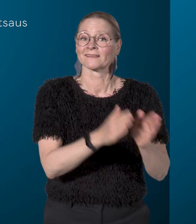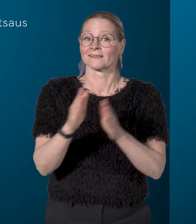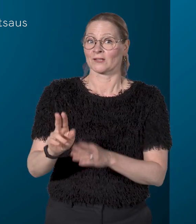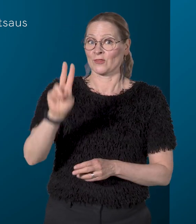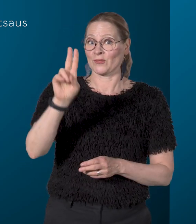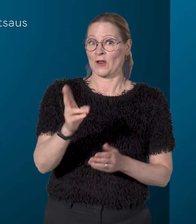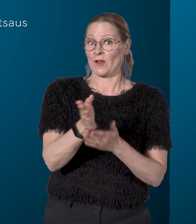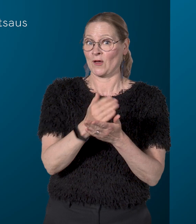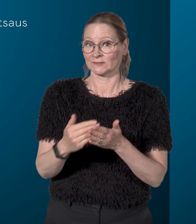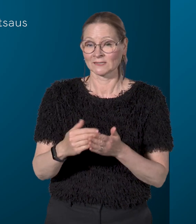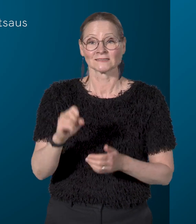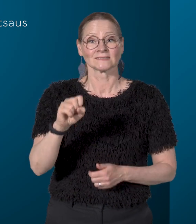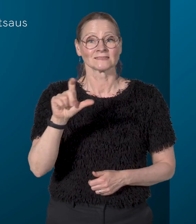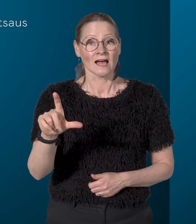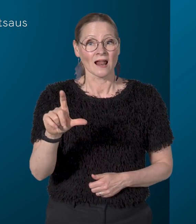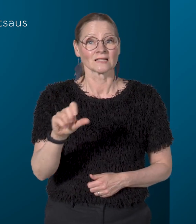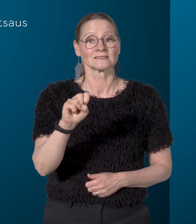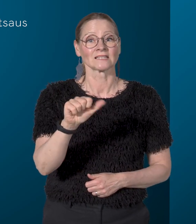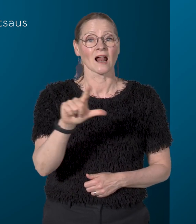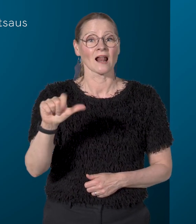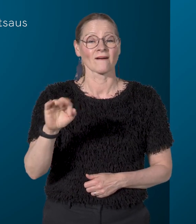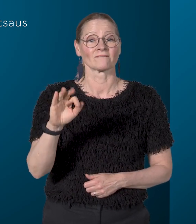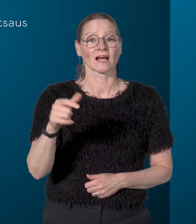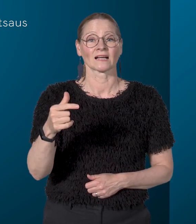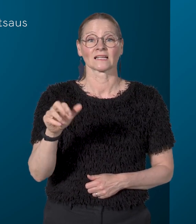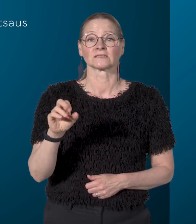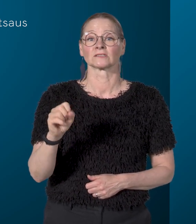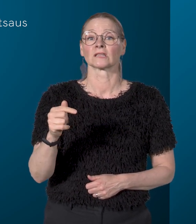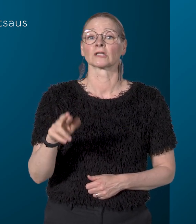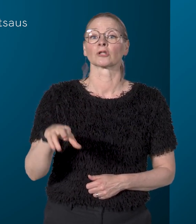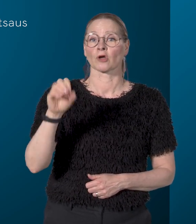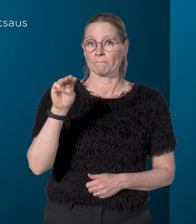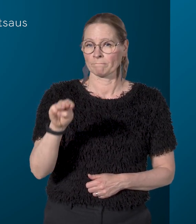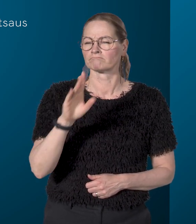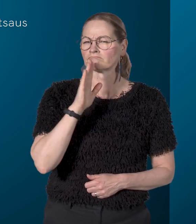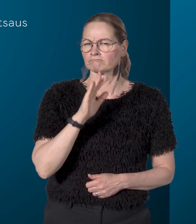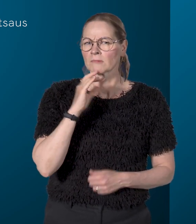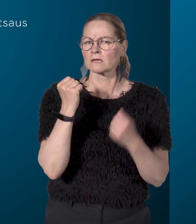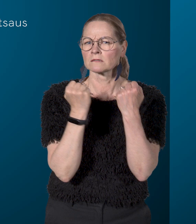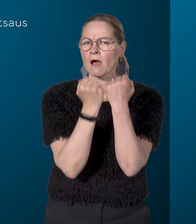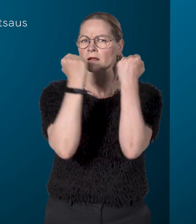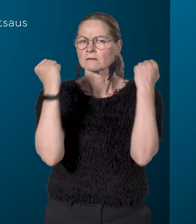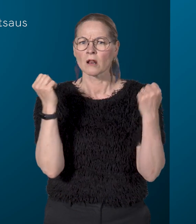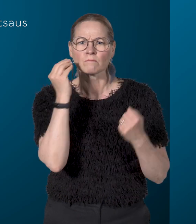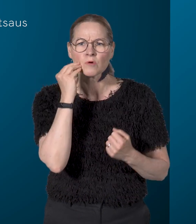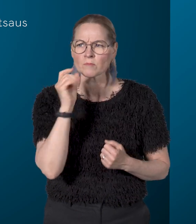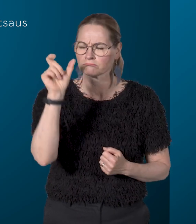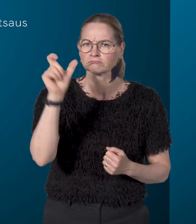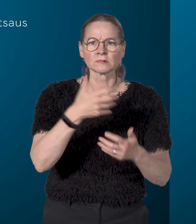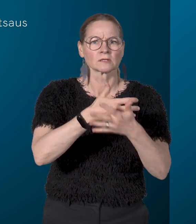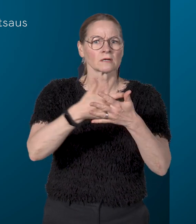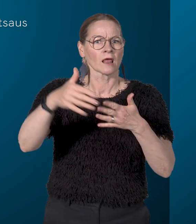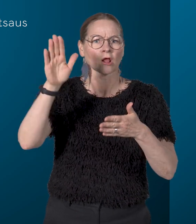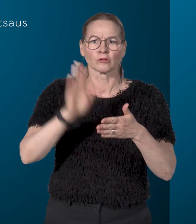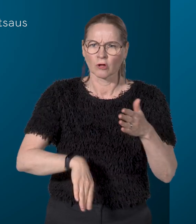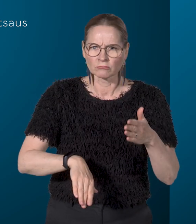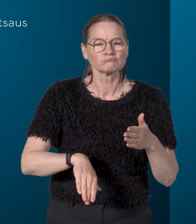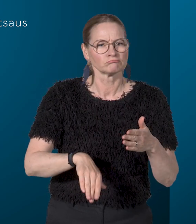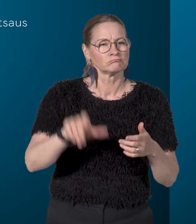Toisessa osassa Salla Fagerström kertoo kielettömästä Karjalan mummosta, -